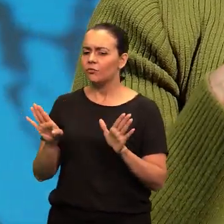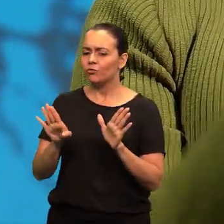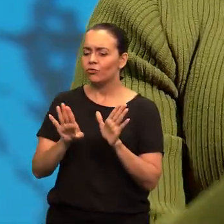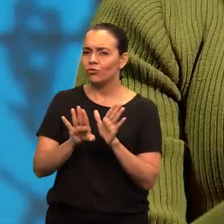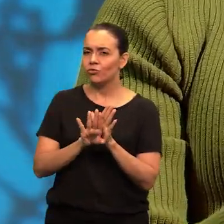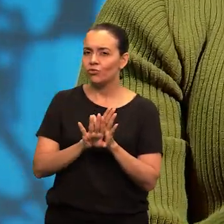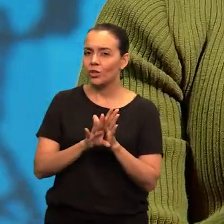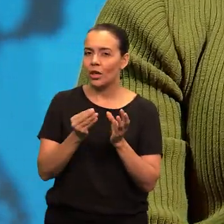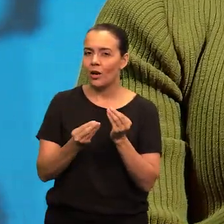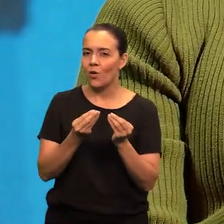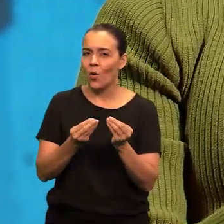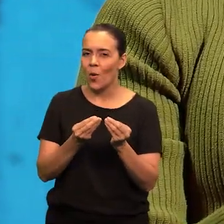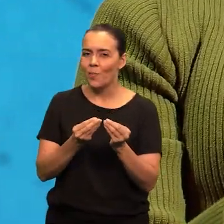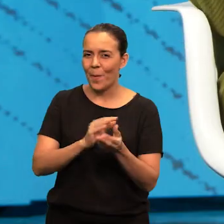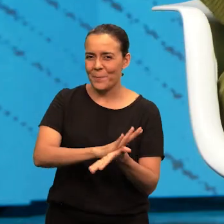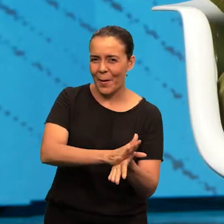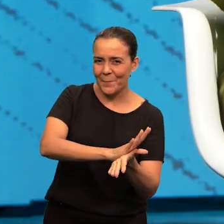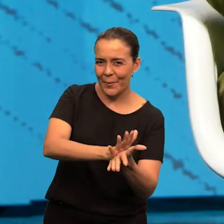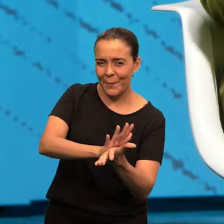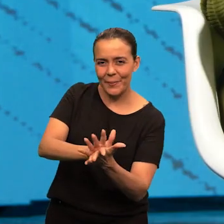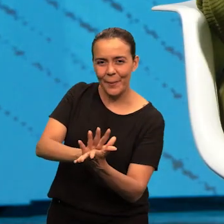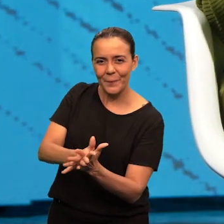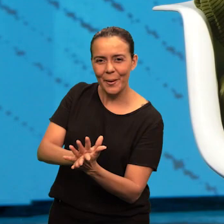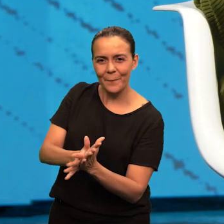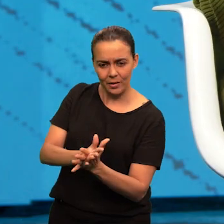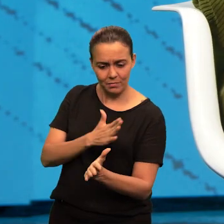dizimando a população, impondo